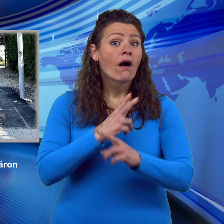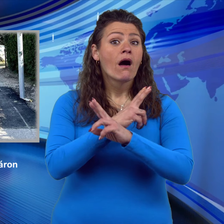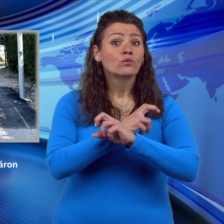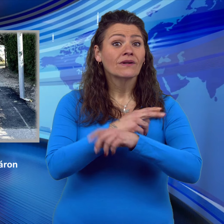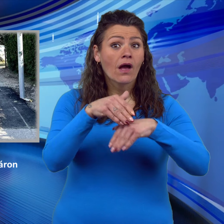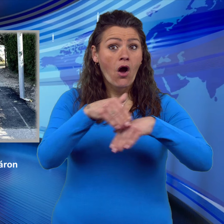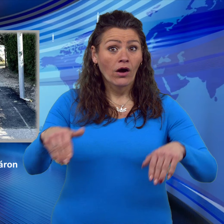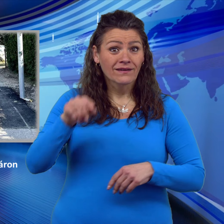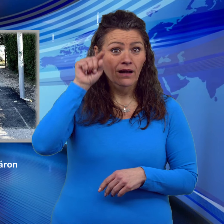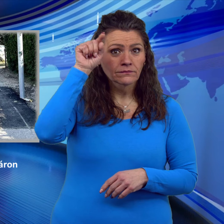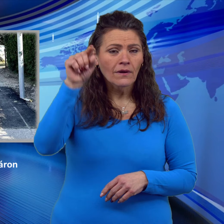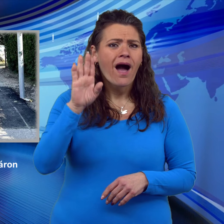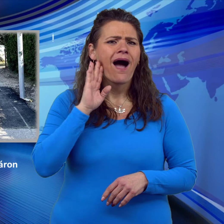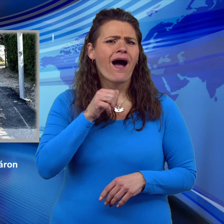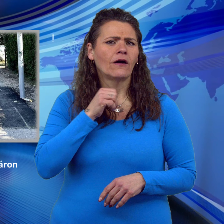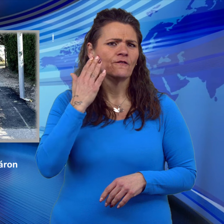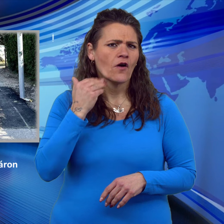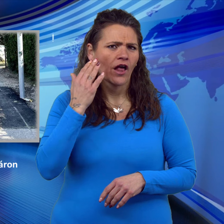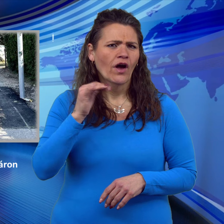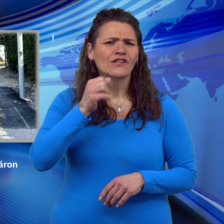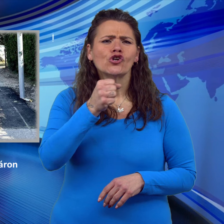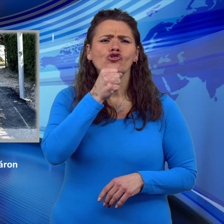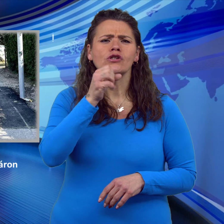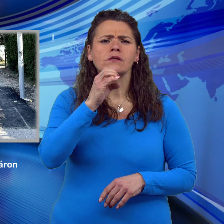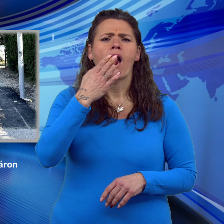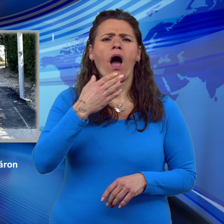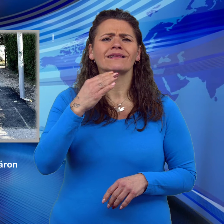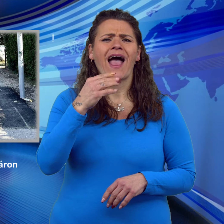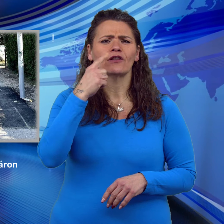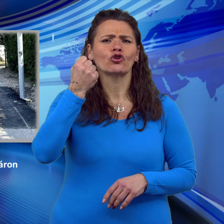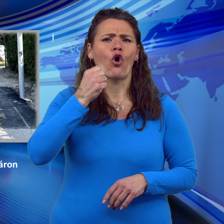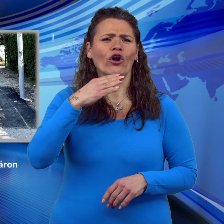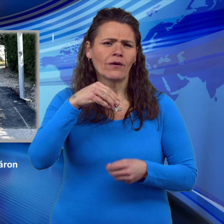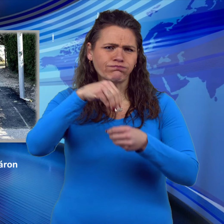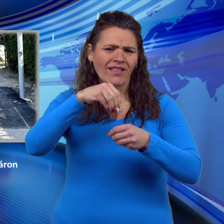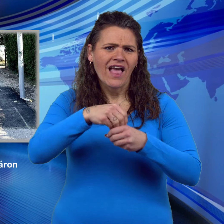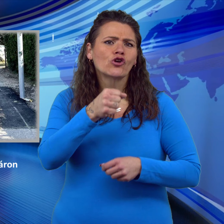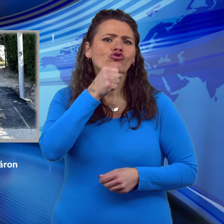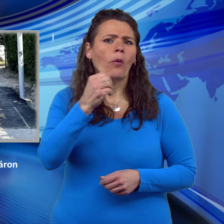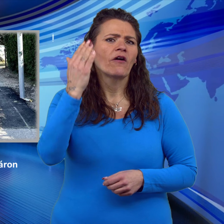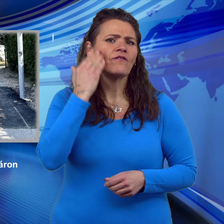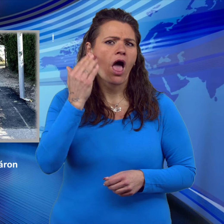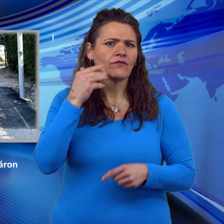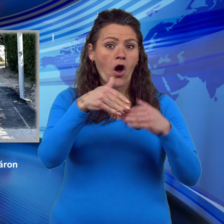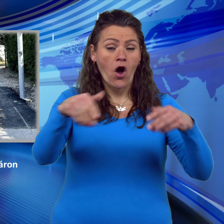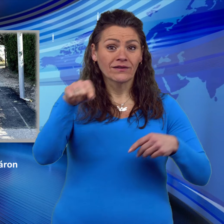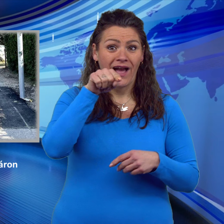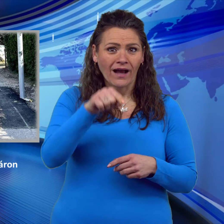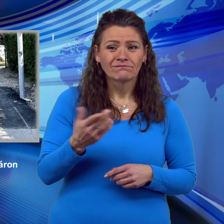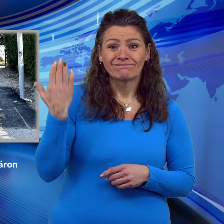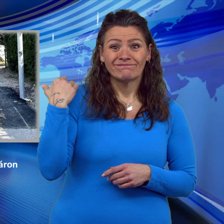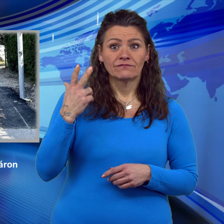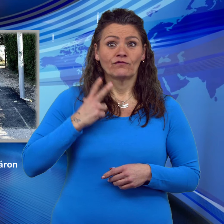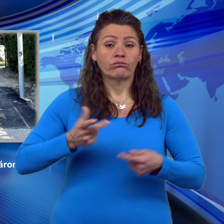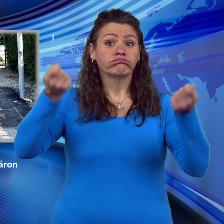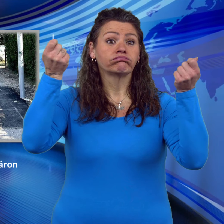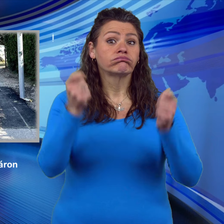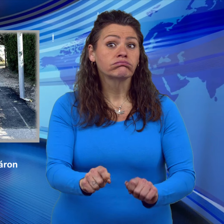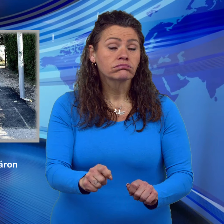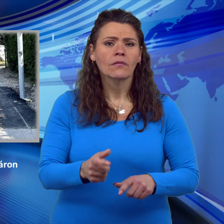hogy az Ágfalva és Schattendorf (Somfalva) közötti kishatárátkelő lezárása már jó ideje vihart kavar.